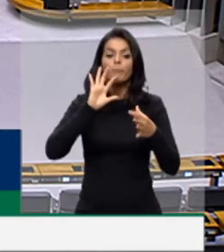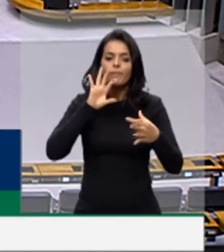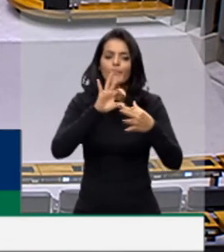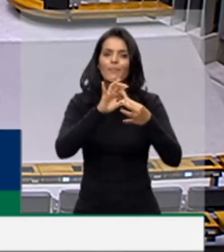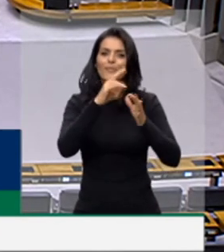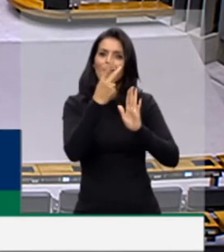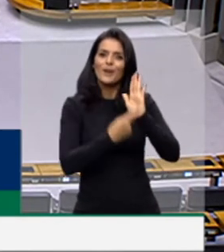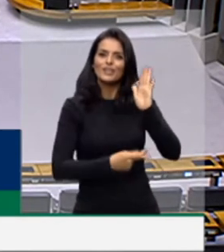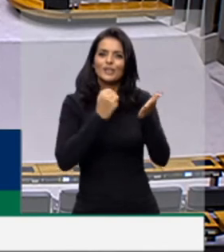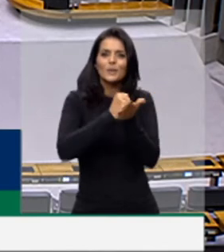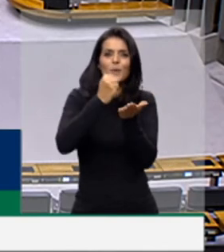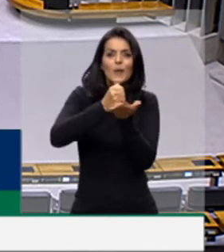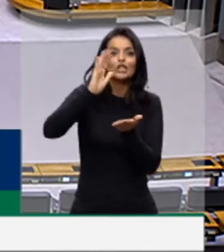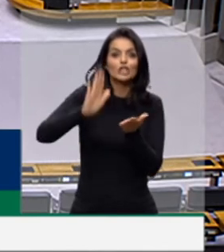DESTINADOS , OS RECURSOS NÃO